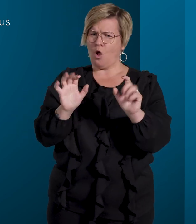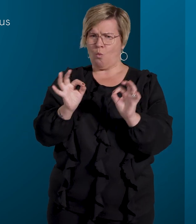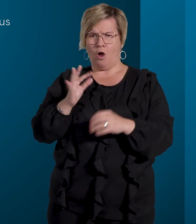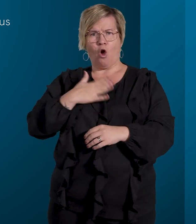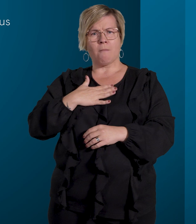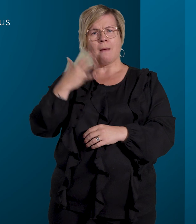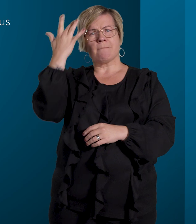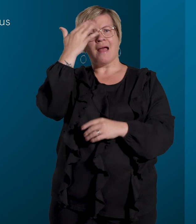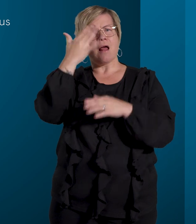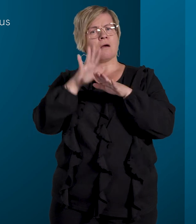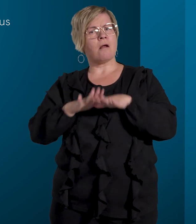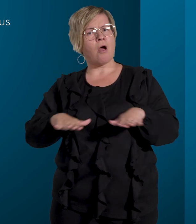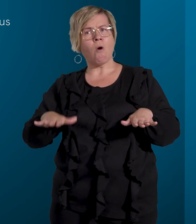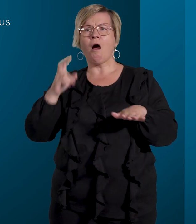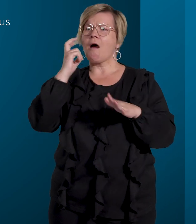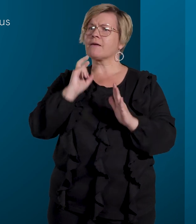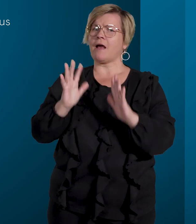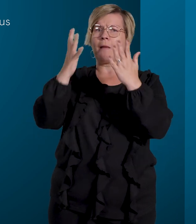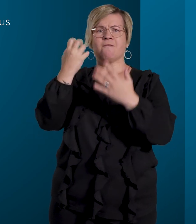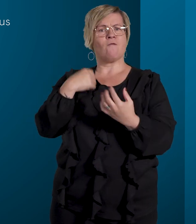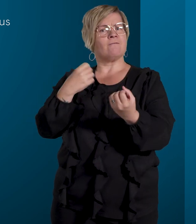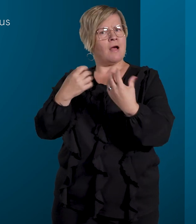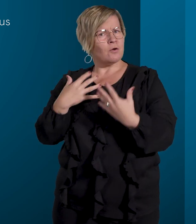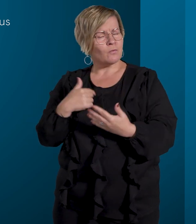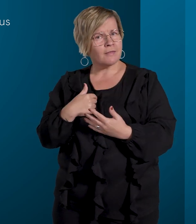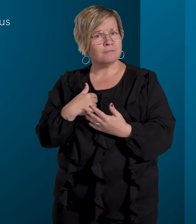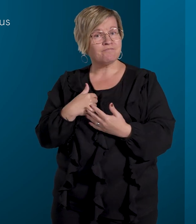jotka vaikuttavat mielenrauhaasi ja arkielämääsi.